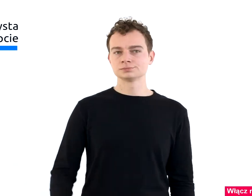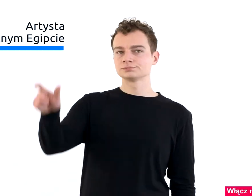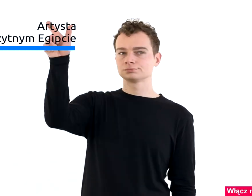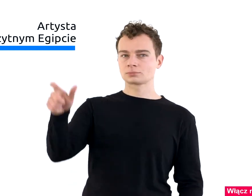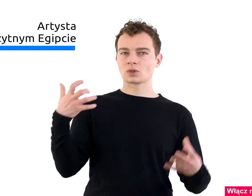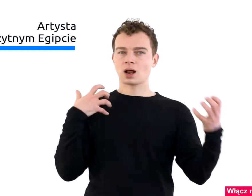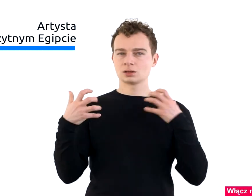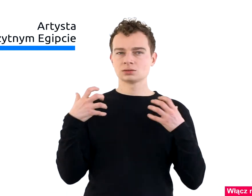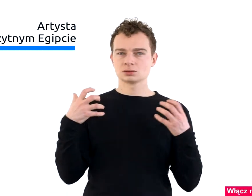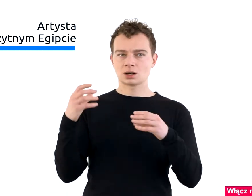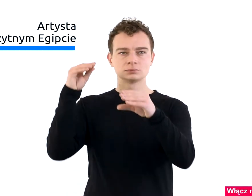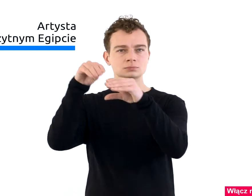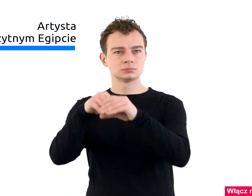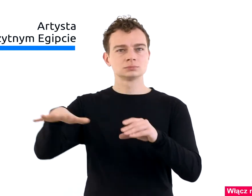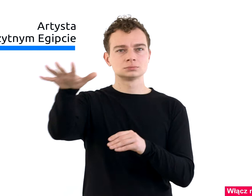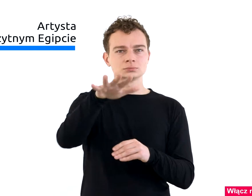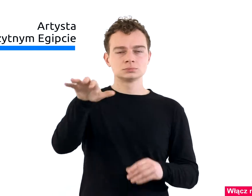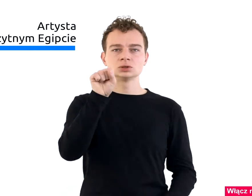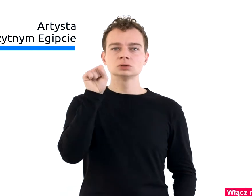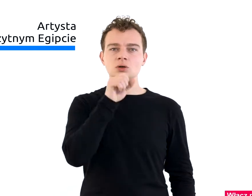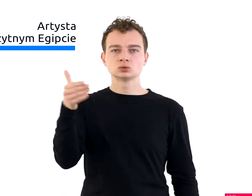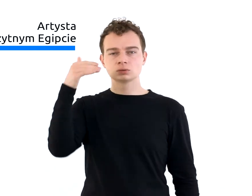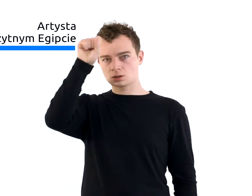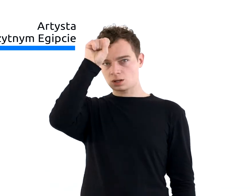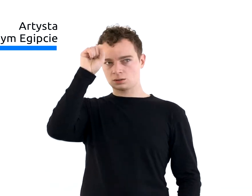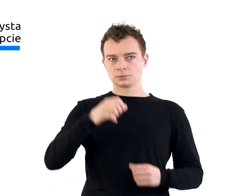Artysta w starożytnym Egipcie